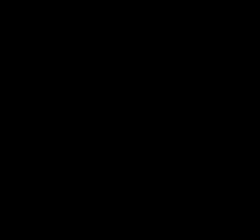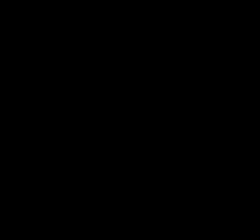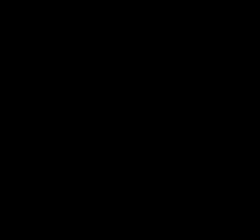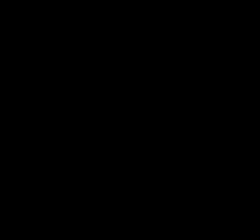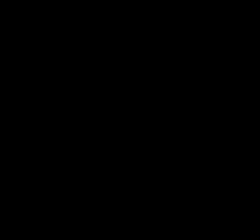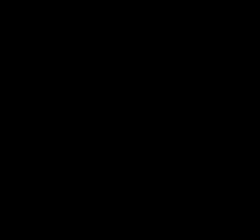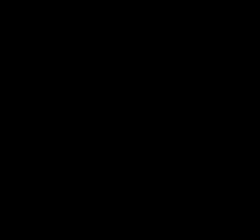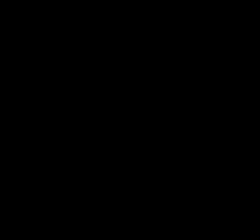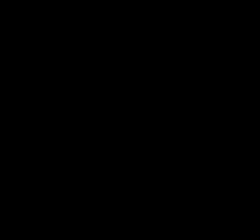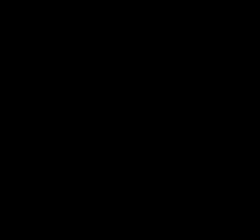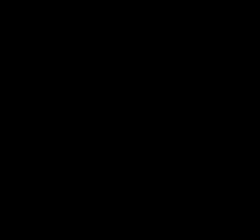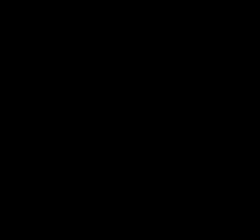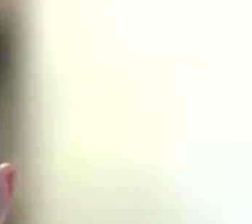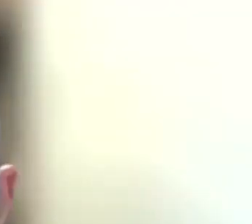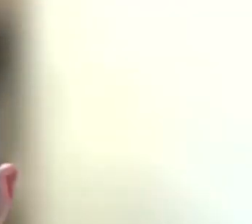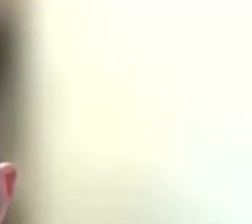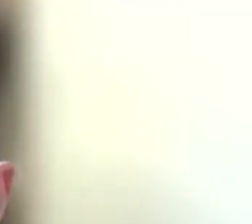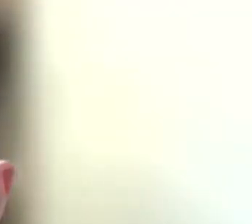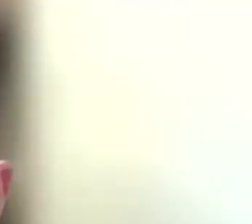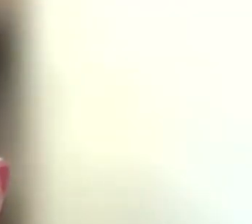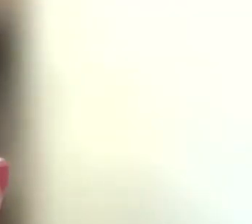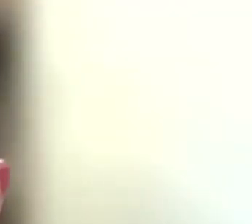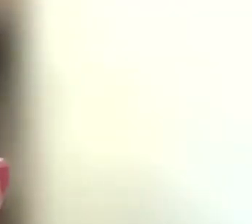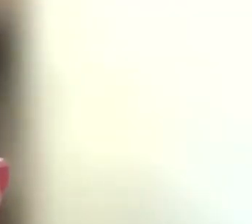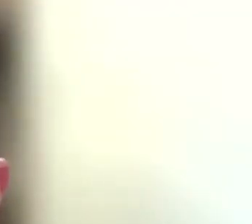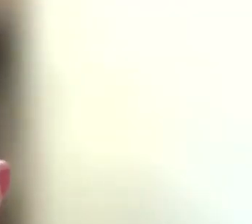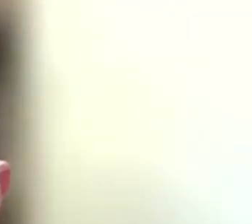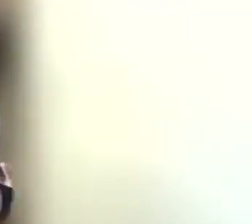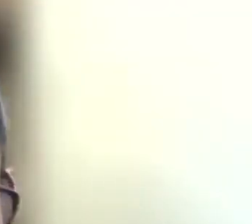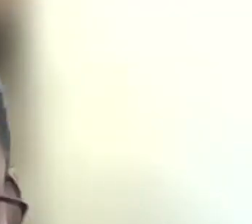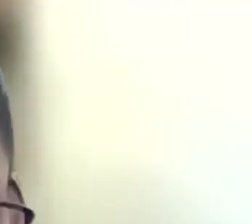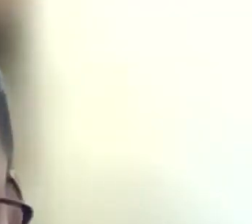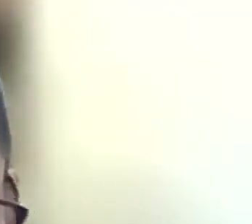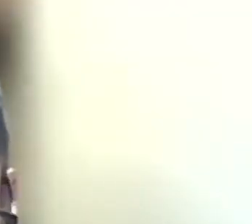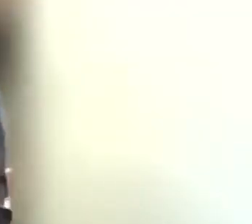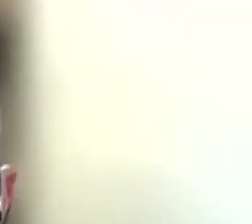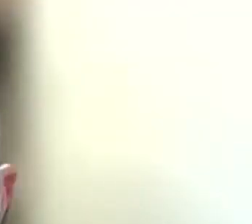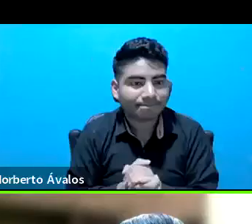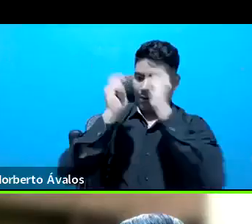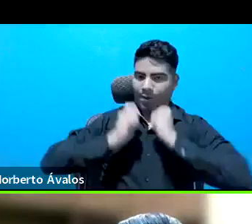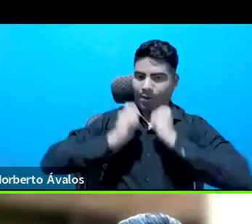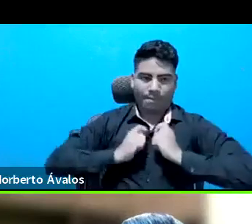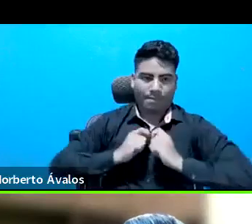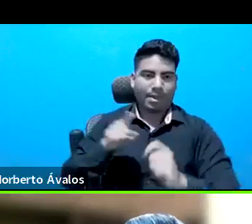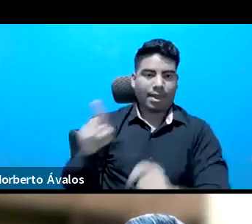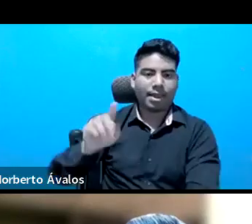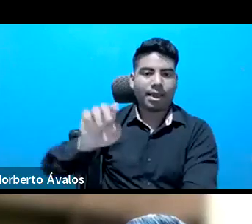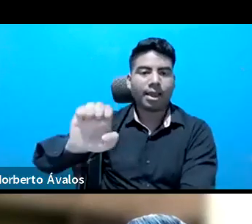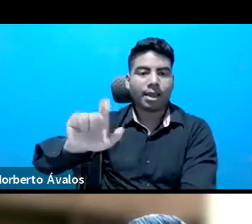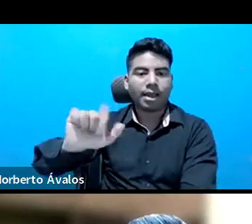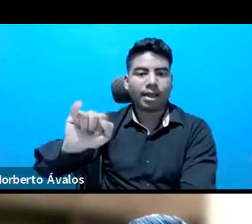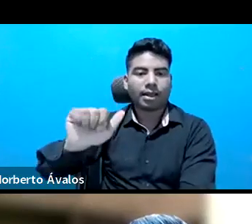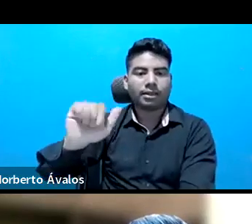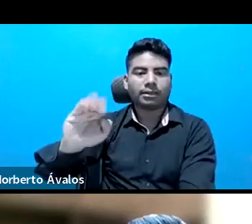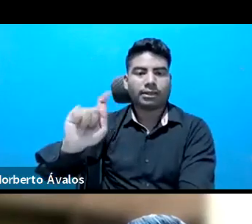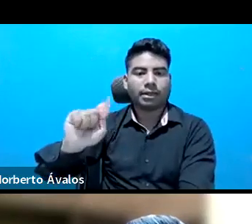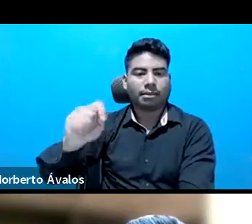Está habilitado.